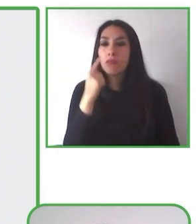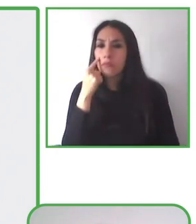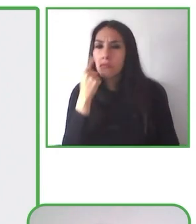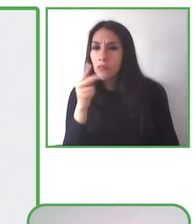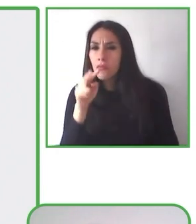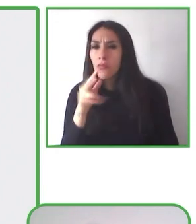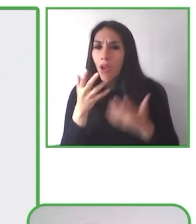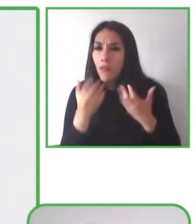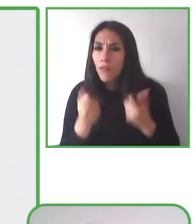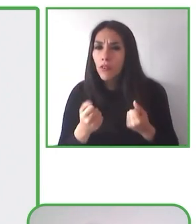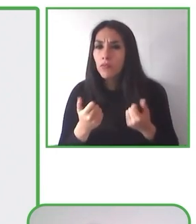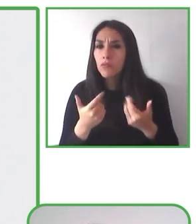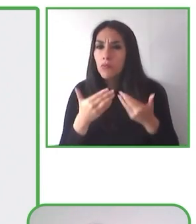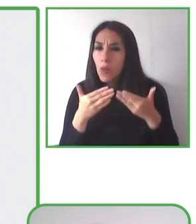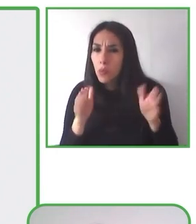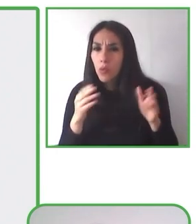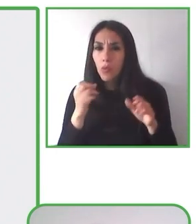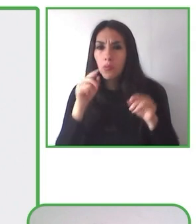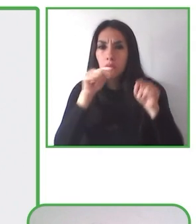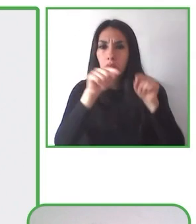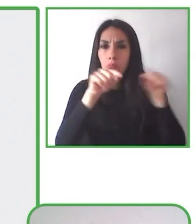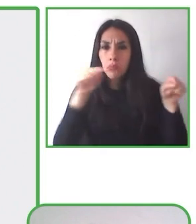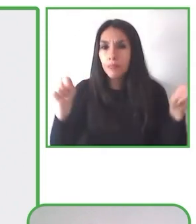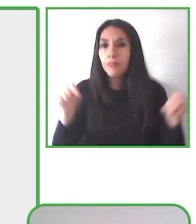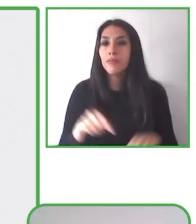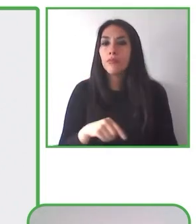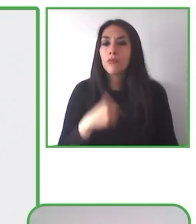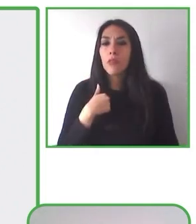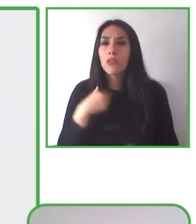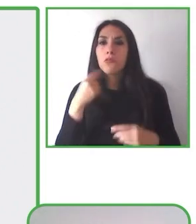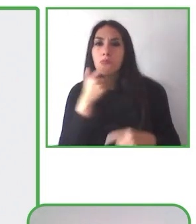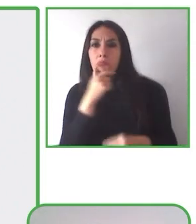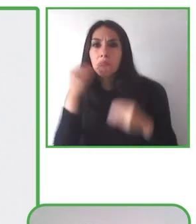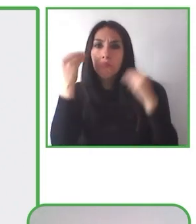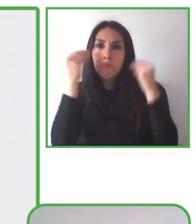reducida, sus familias, un gran equipo de voluntarios y de trabajadores.